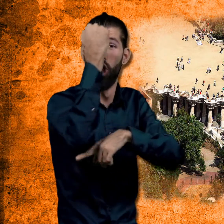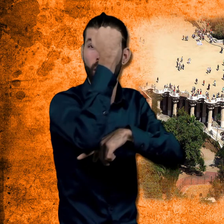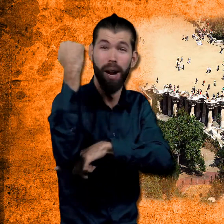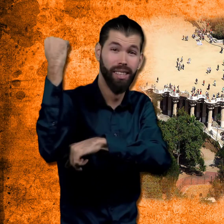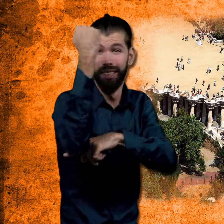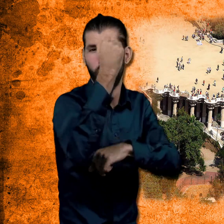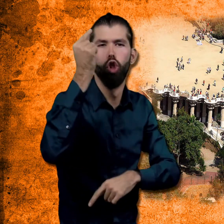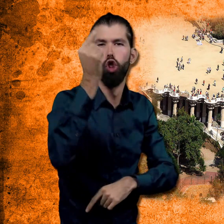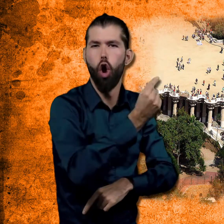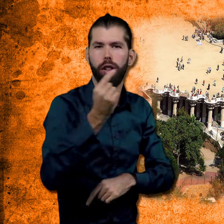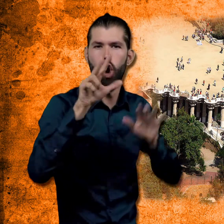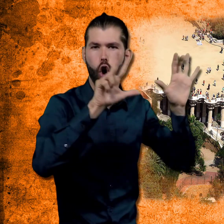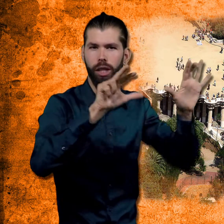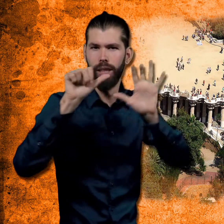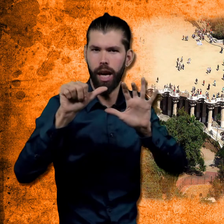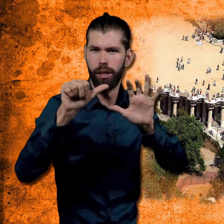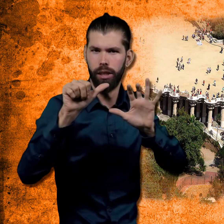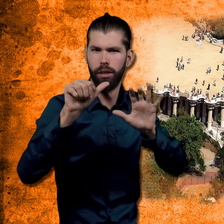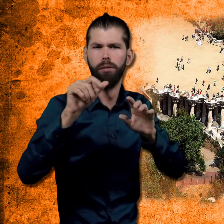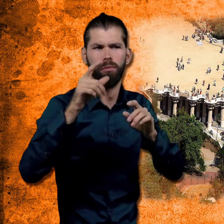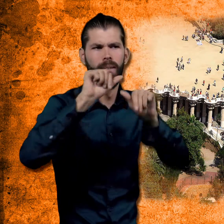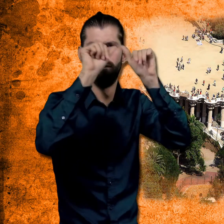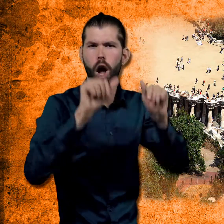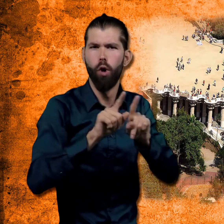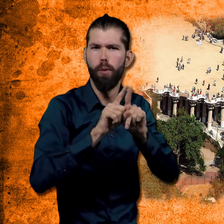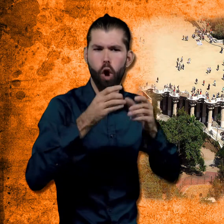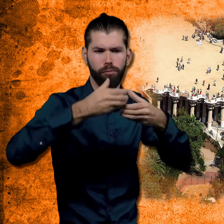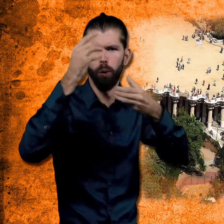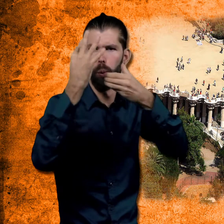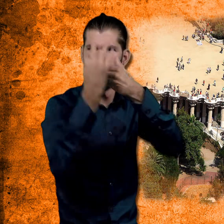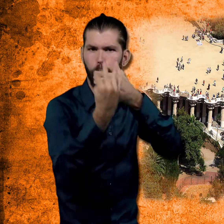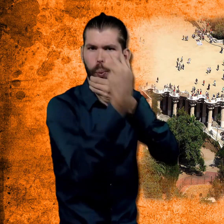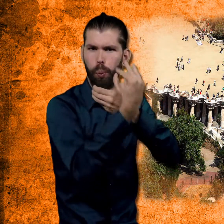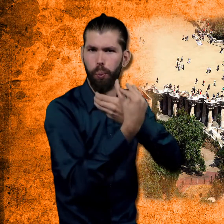es sustenta amb 86 majestuoses columnes d’estil dòric.